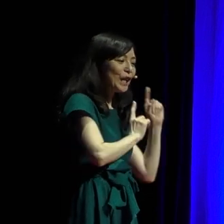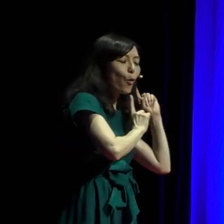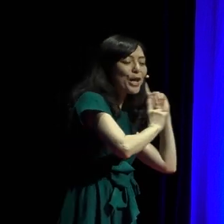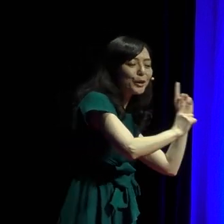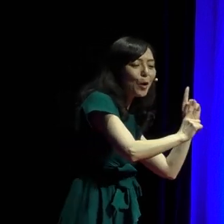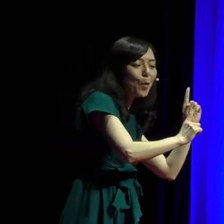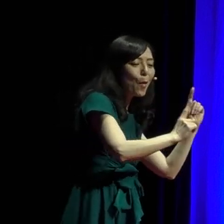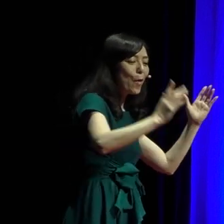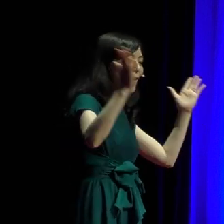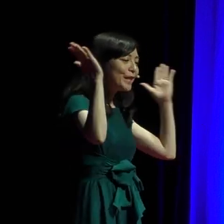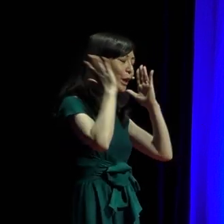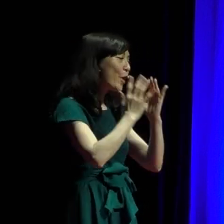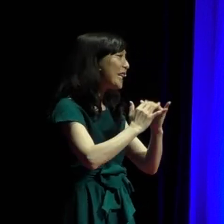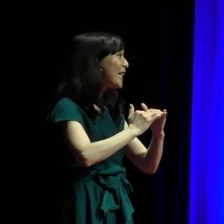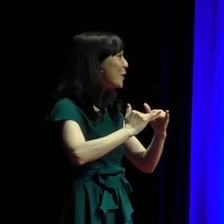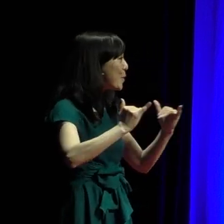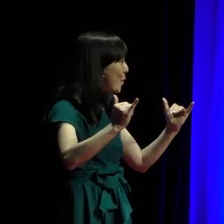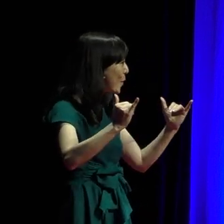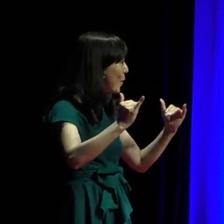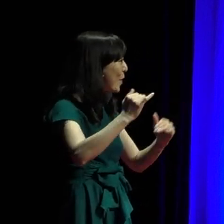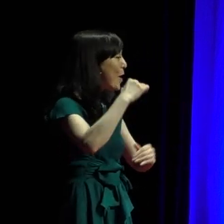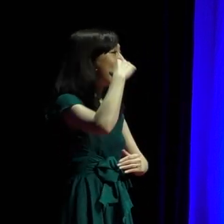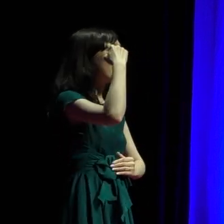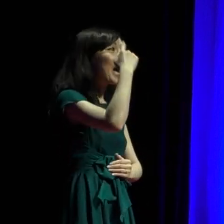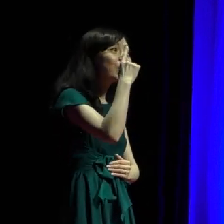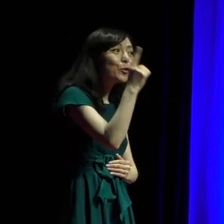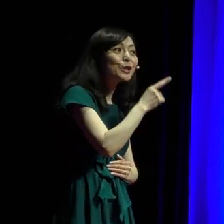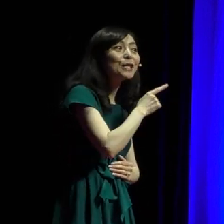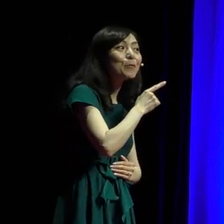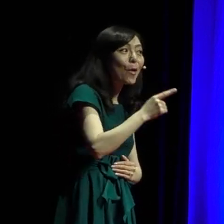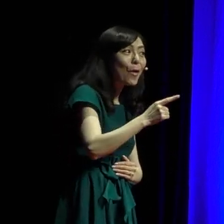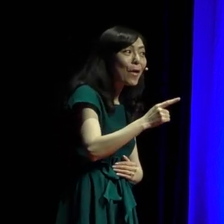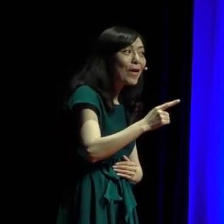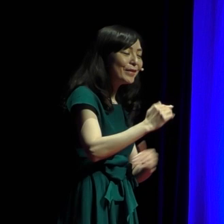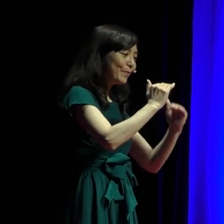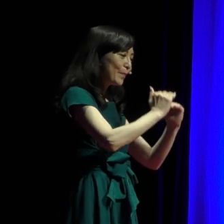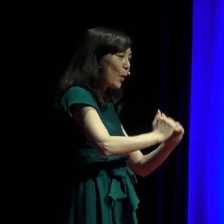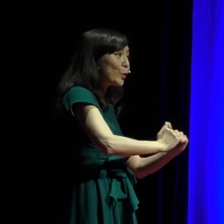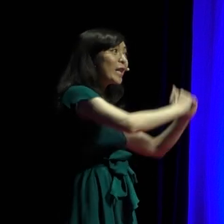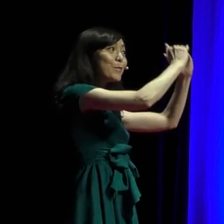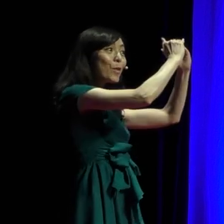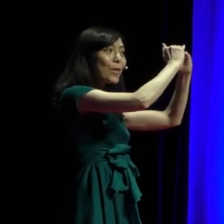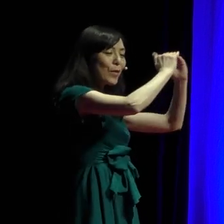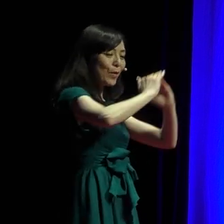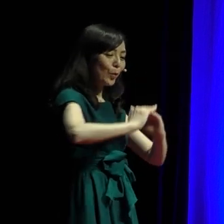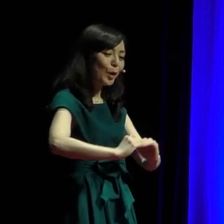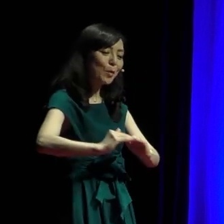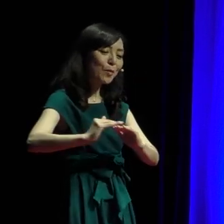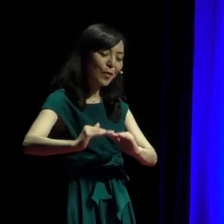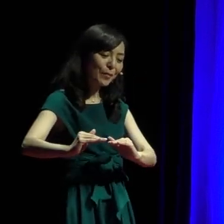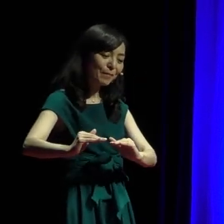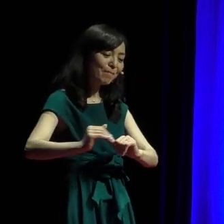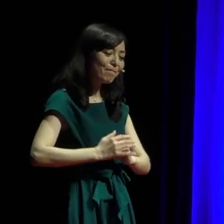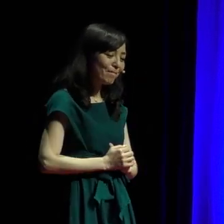tanto personas que pueden escuchar como las que no, extranjeros, adultos, niños,